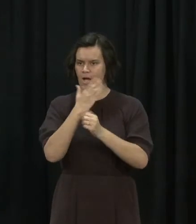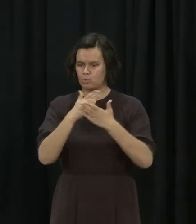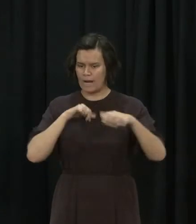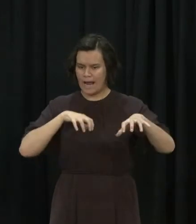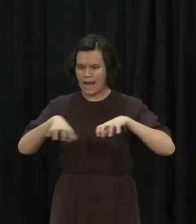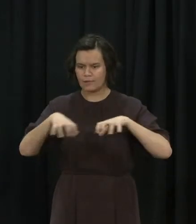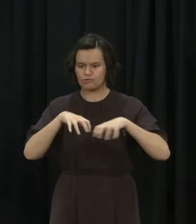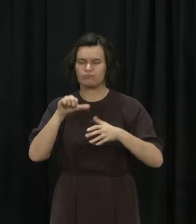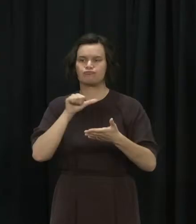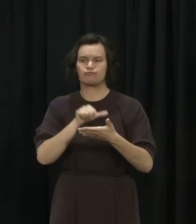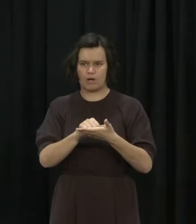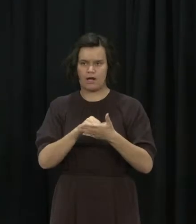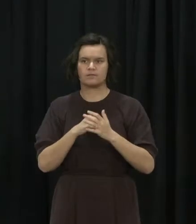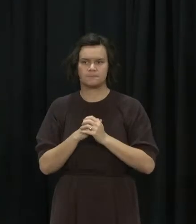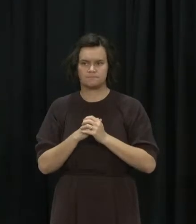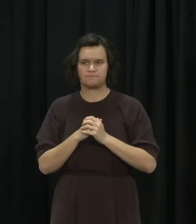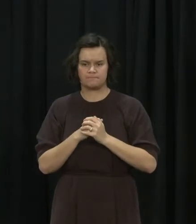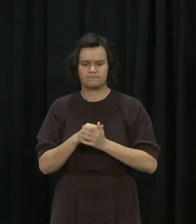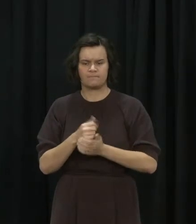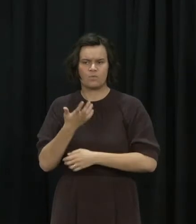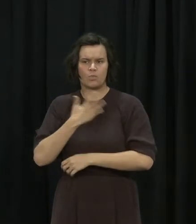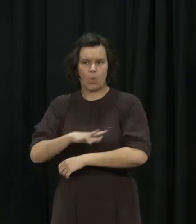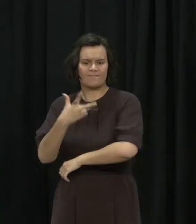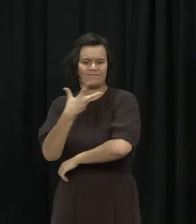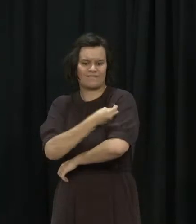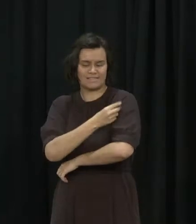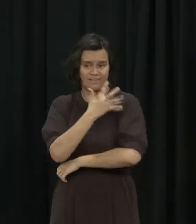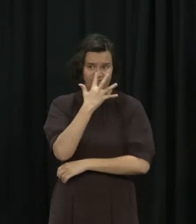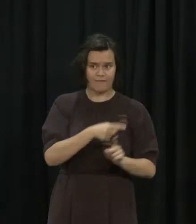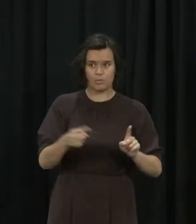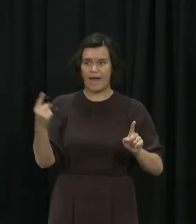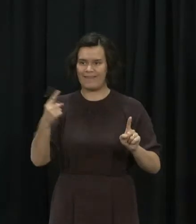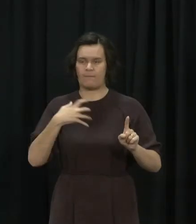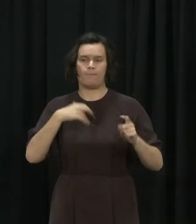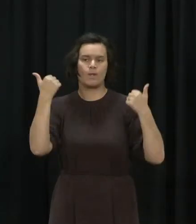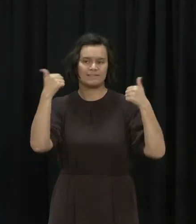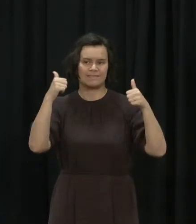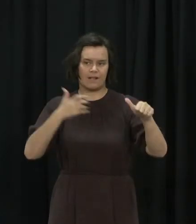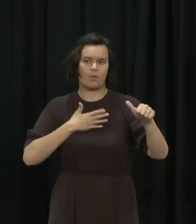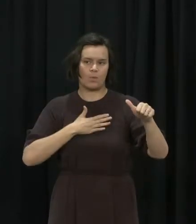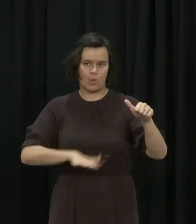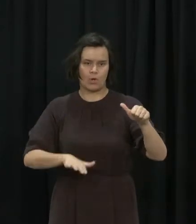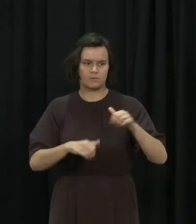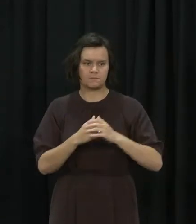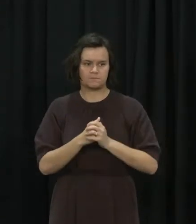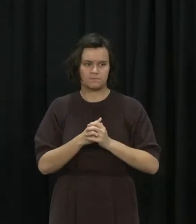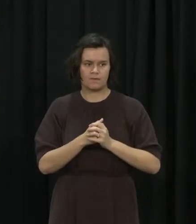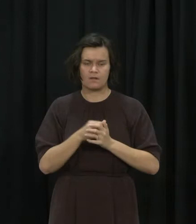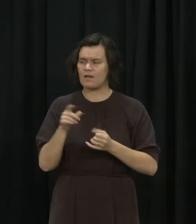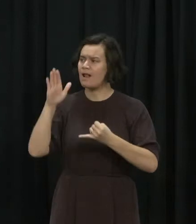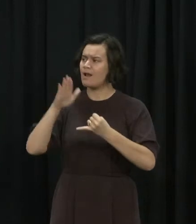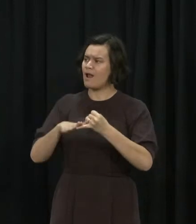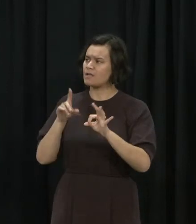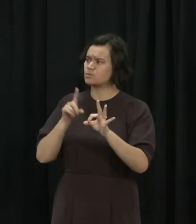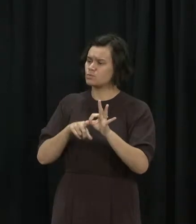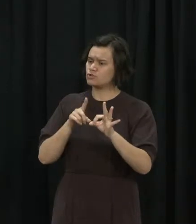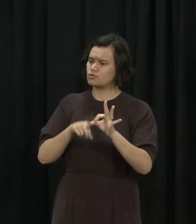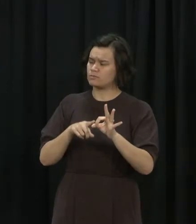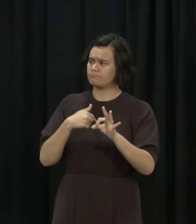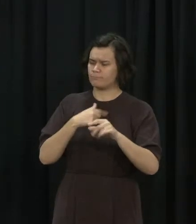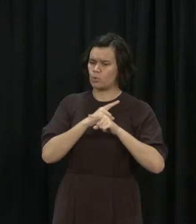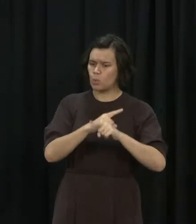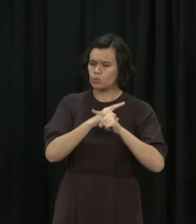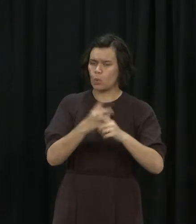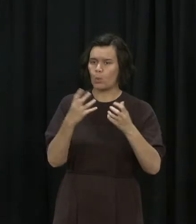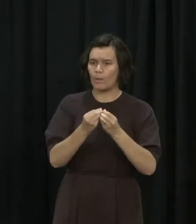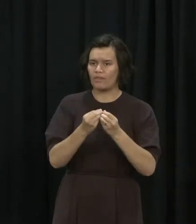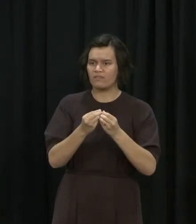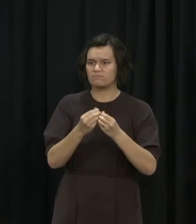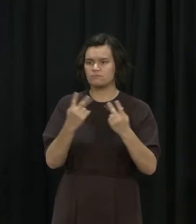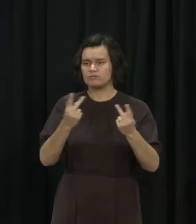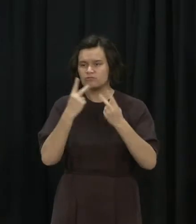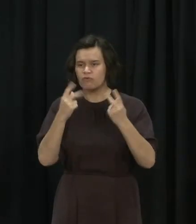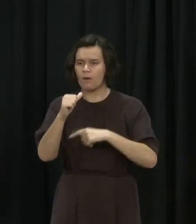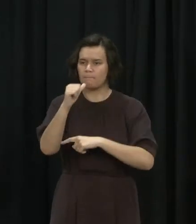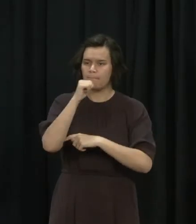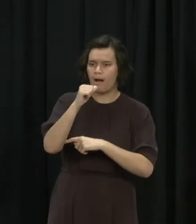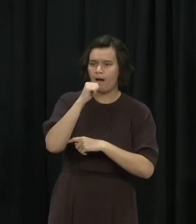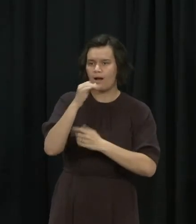ki kia mau ki te kawanatanga.